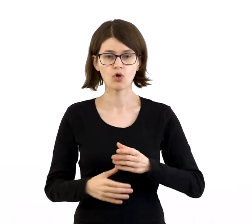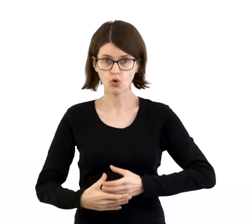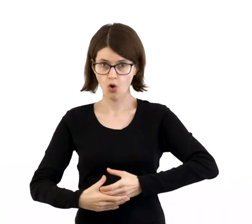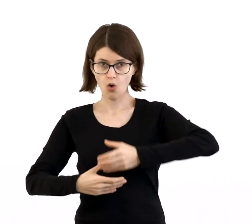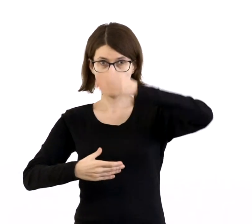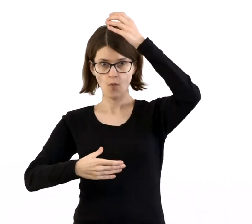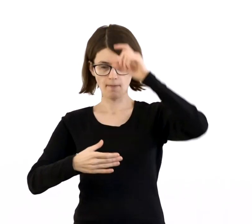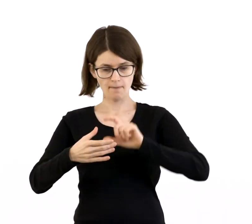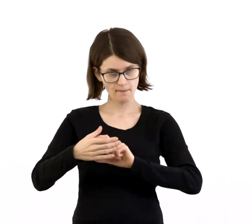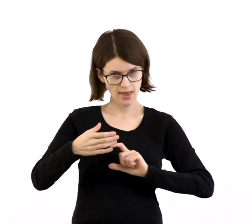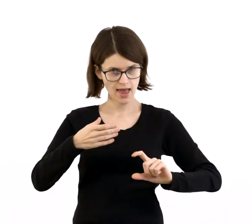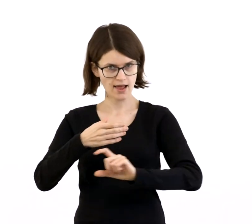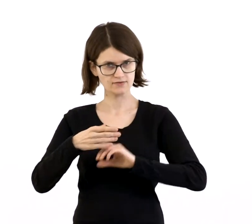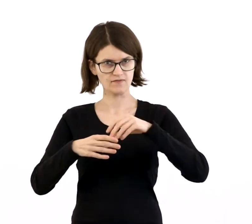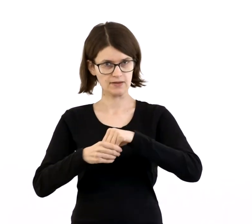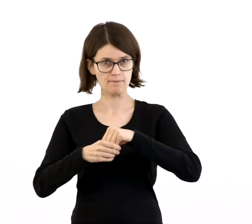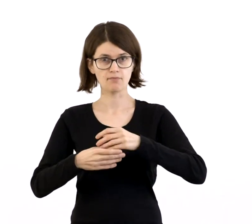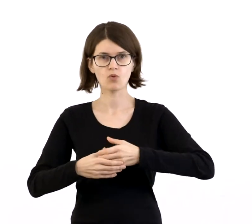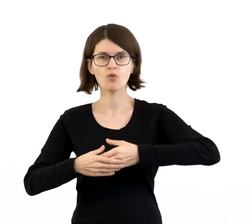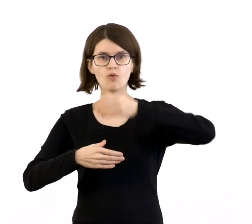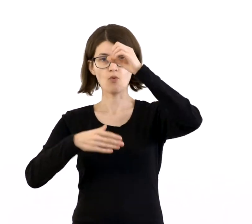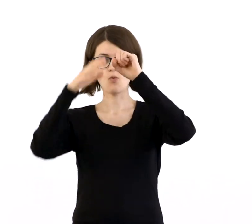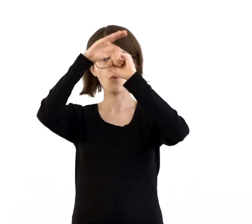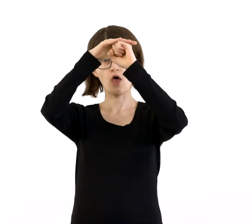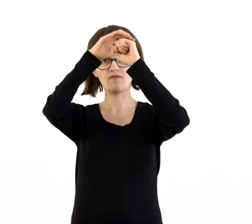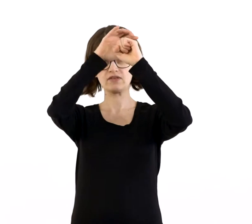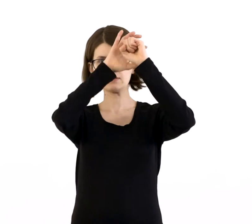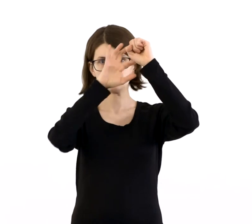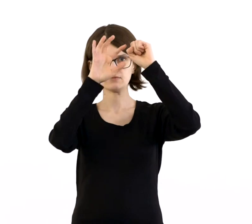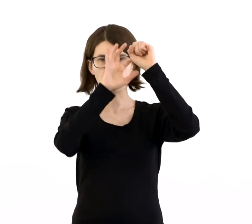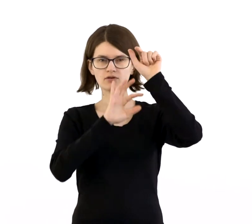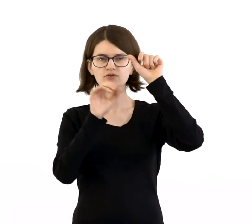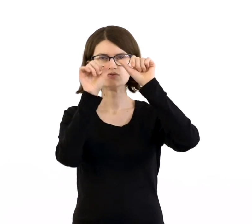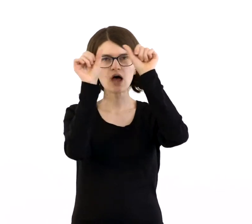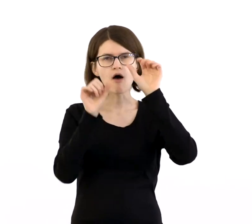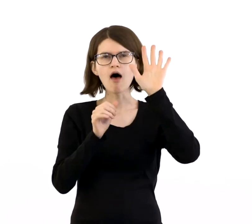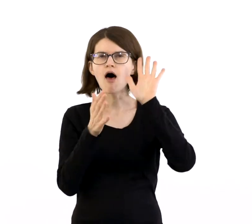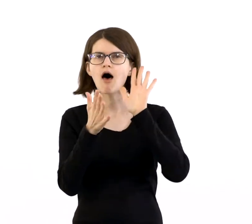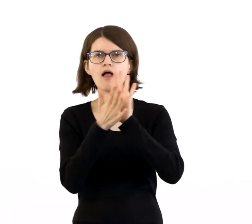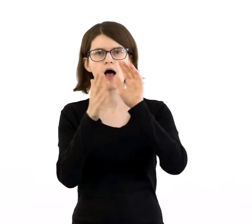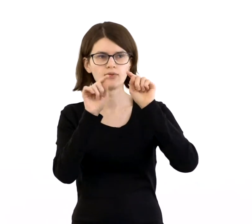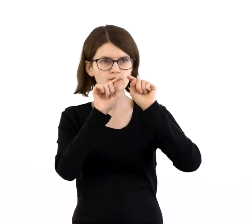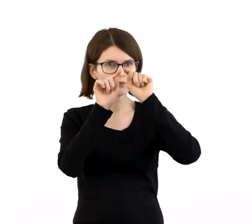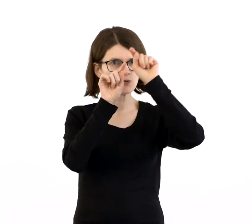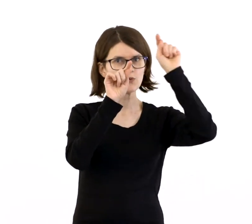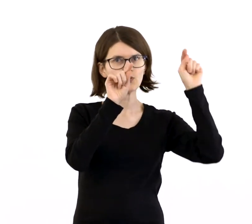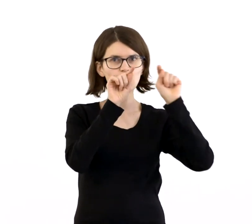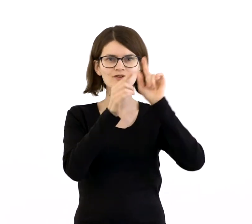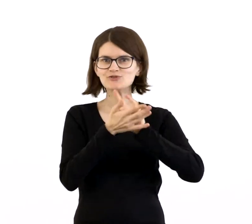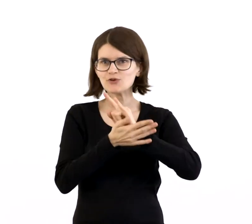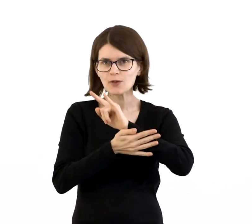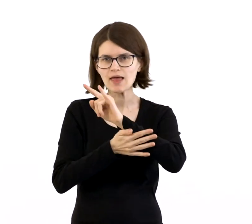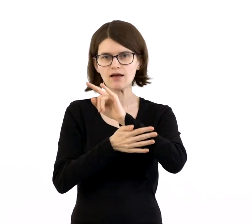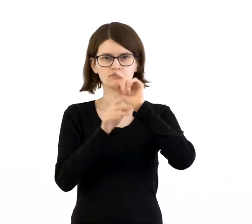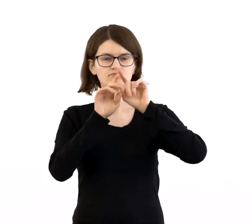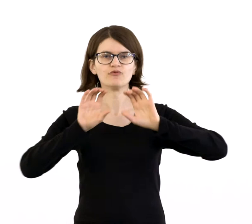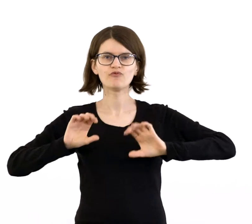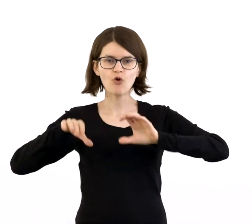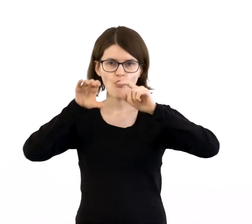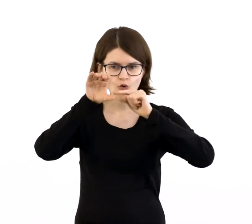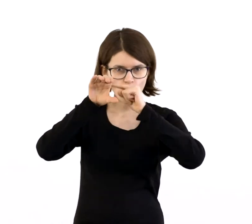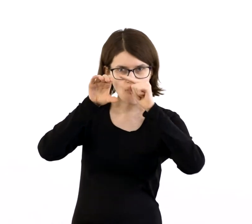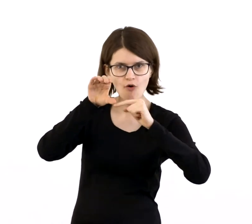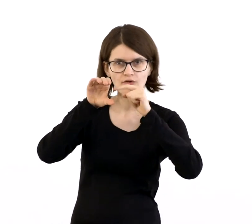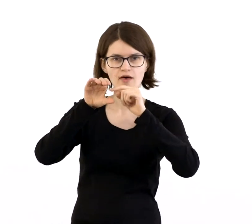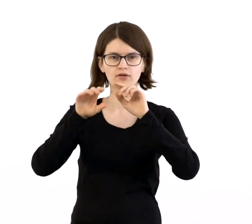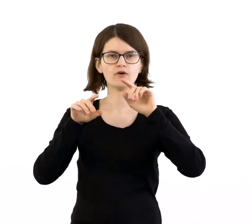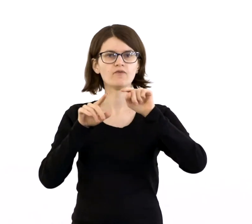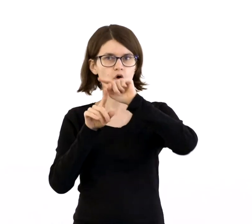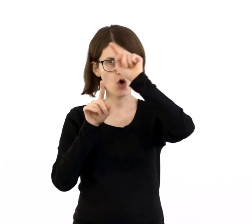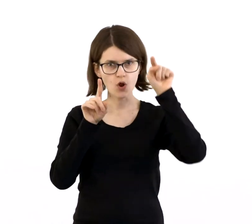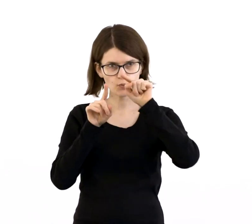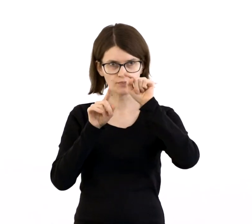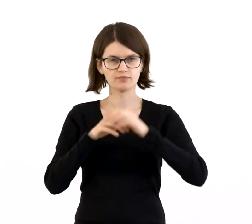Kolumna z bazą o tępym żłobkowaniu ma głowicę w kształcie ślimacznic, zwojów, wolut.